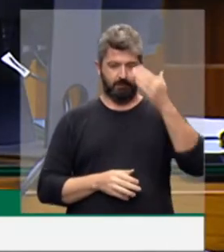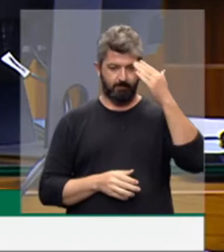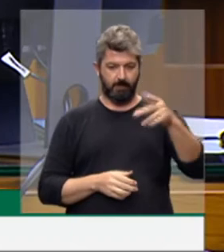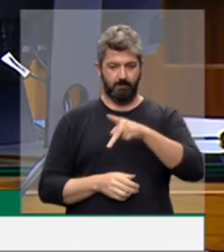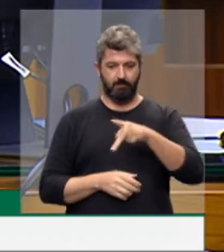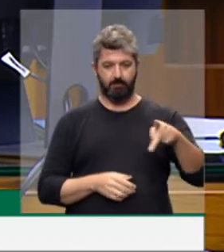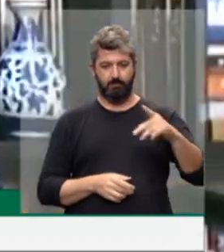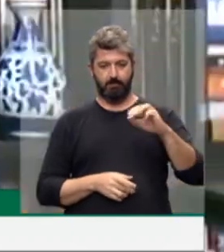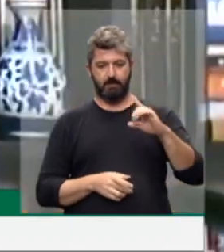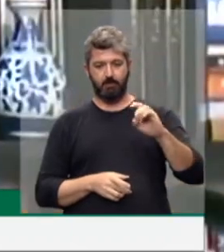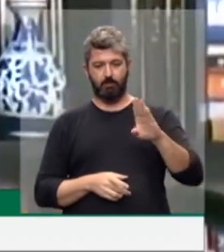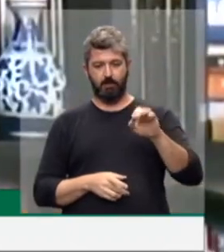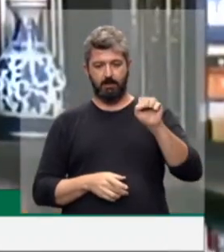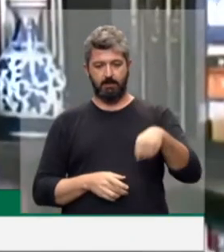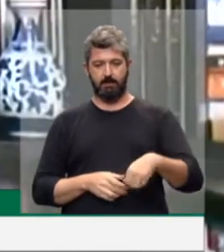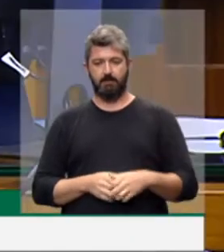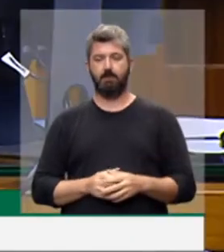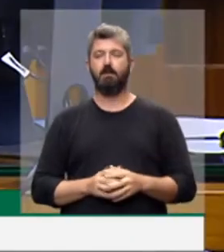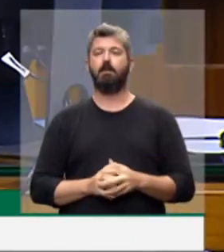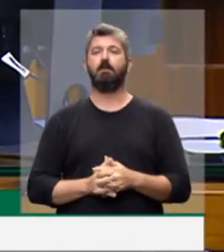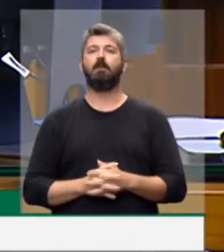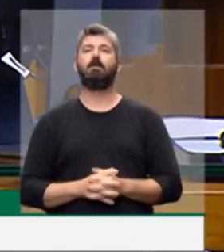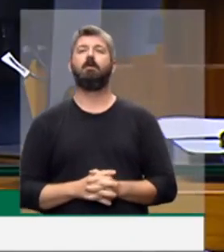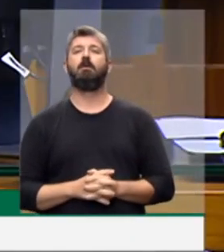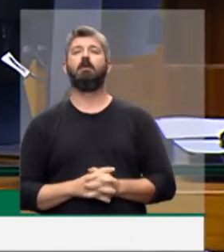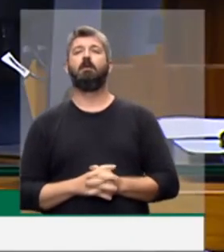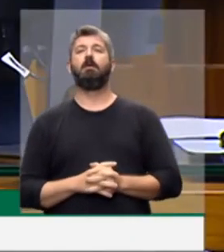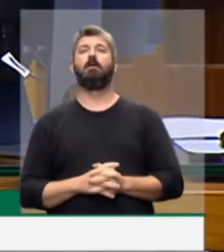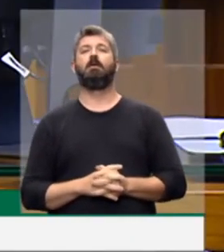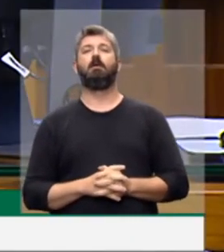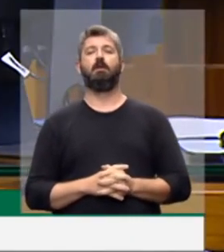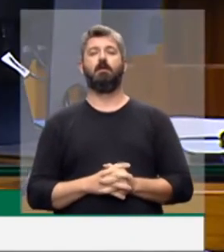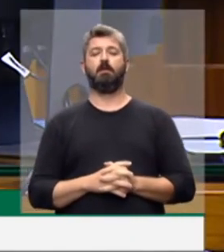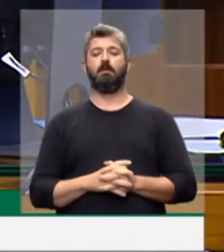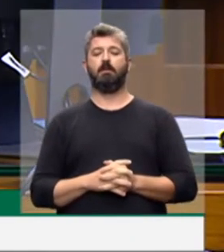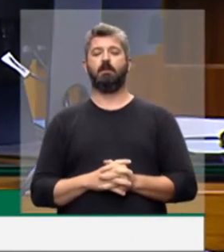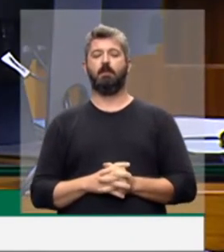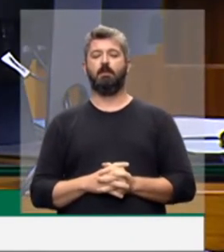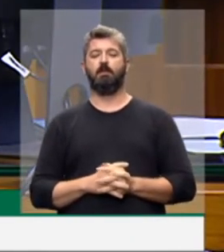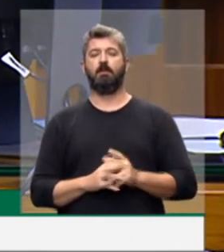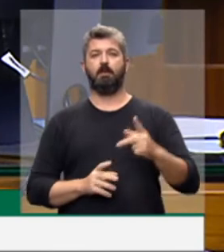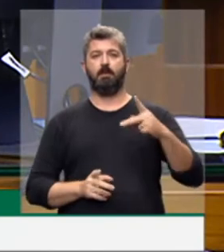COERENTE COM A CONSTITUIÇÃO. -- [PRESIDENTE]: AGRADEÇO, DEPUTADA. COMO VOTA O PROS? [DEPUTADA]: OBRIGADA,